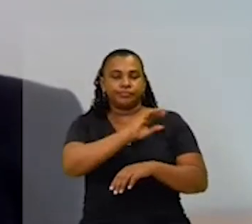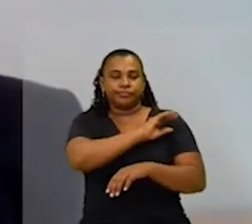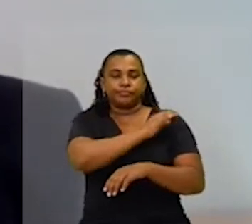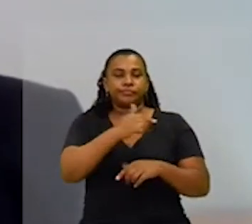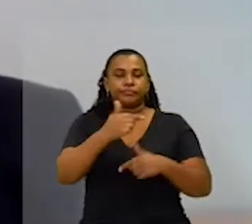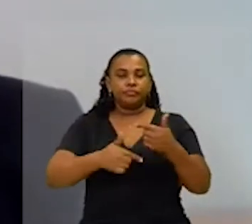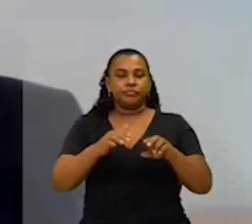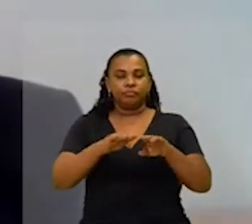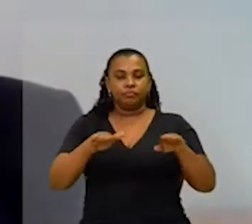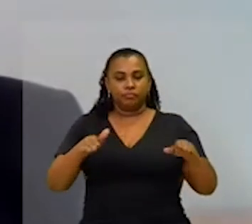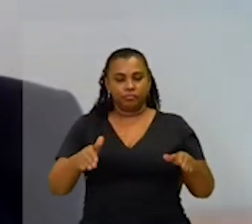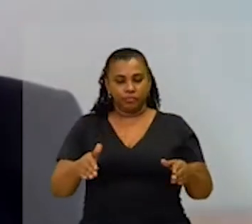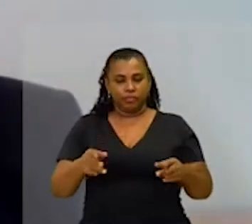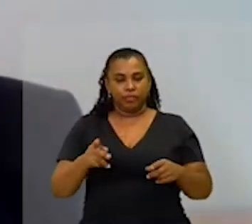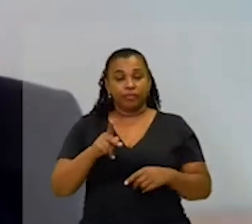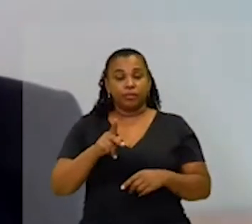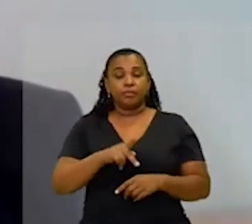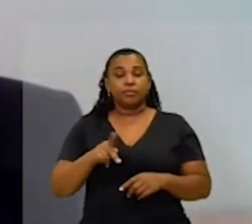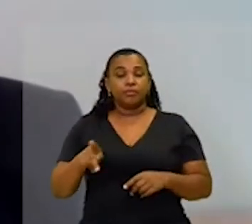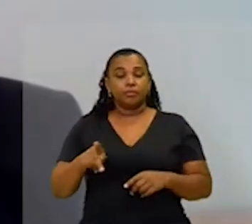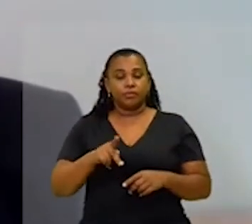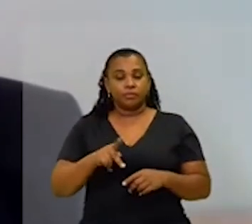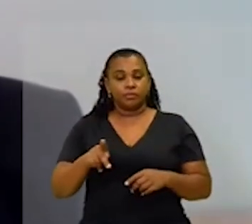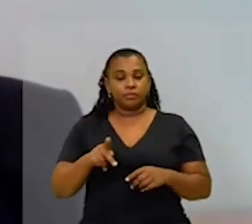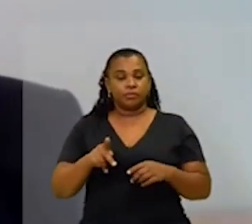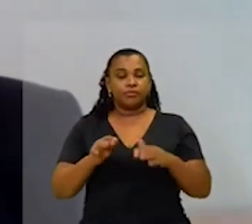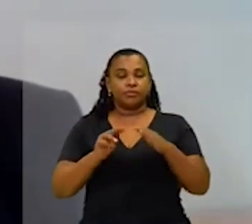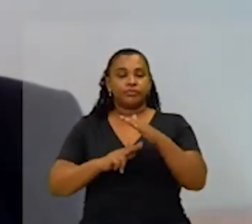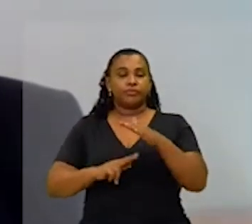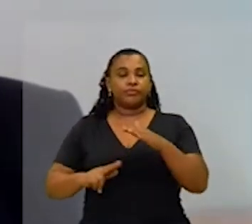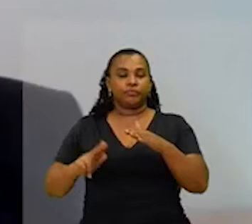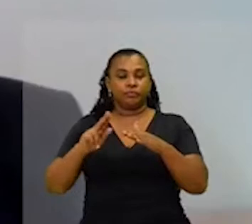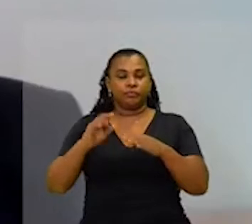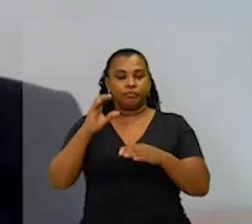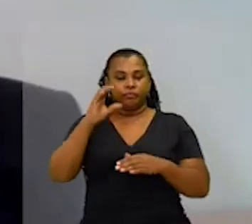a professora da pontifícia Universidade Católica de Minas Gerais e pesquisadora da Universidade